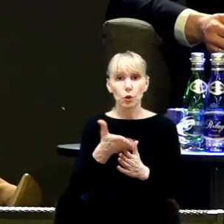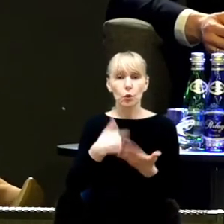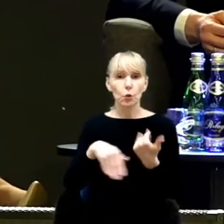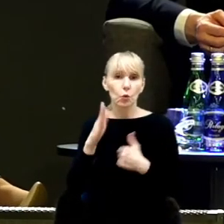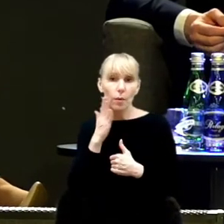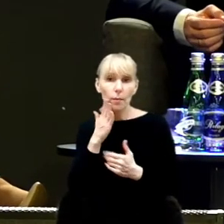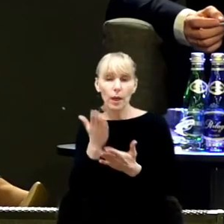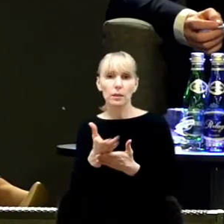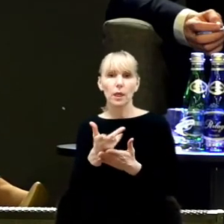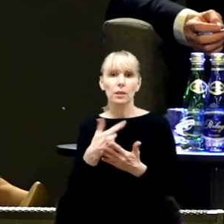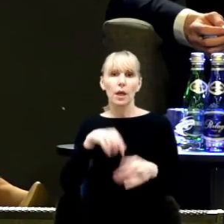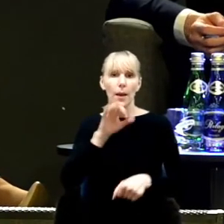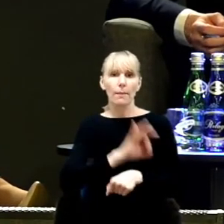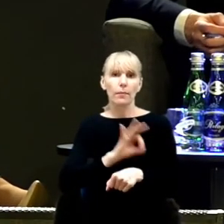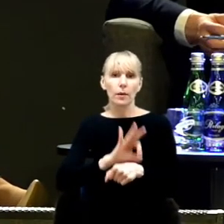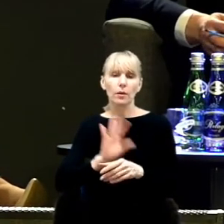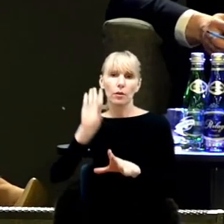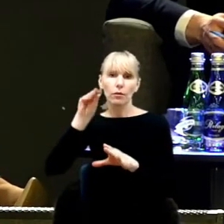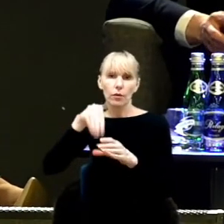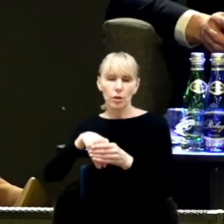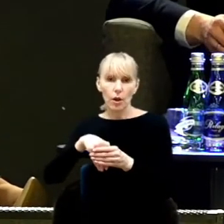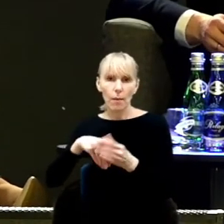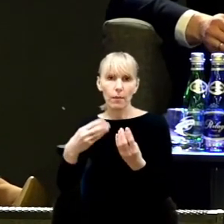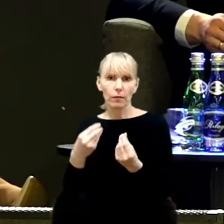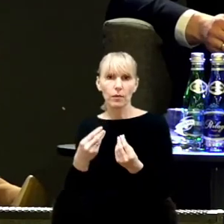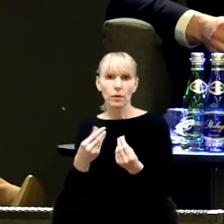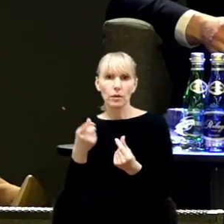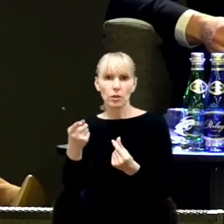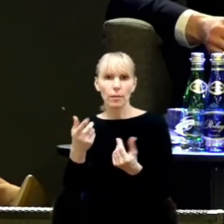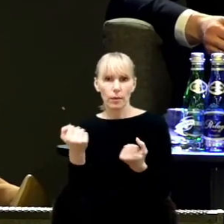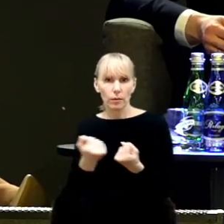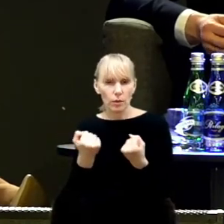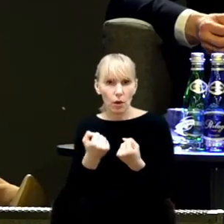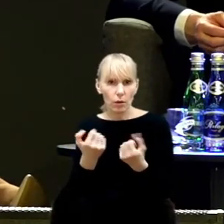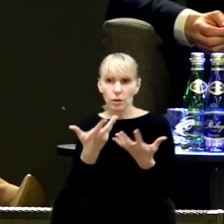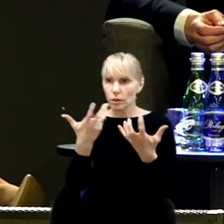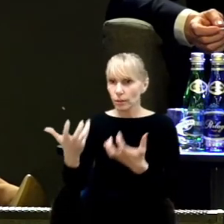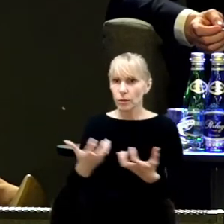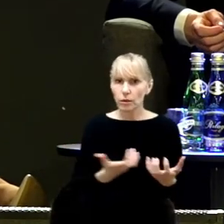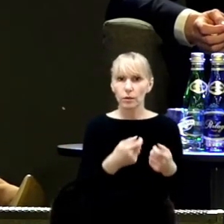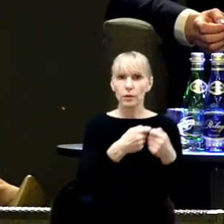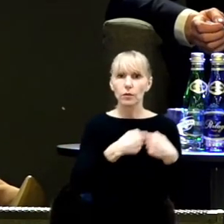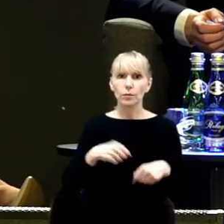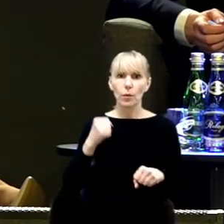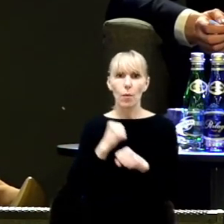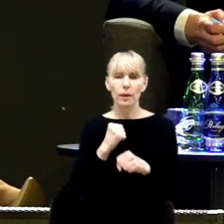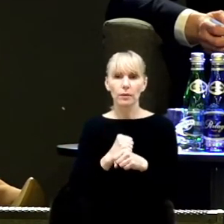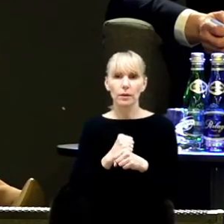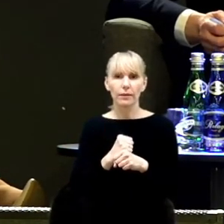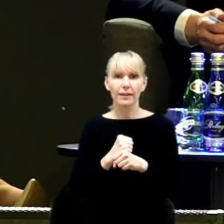i ich udział finansowy był na tyle dla nich atrakcyjny, żeby zechcieli z nami współpracować. Tak, tak, proszę. Kwestia VAT-u.